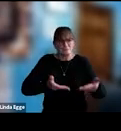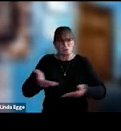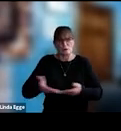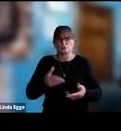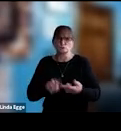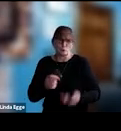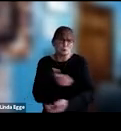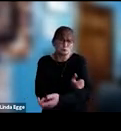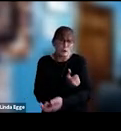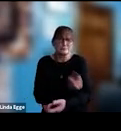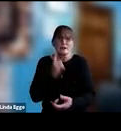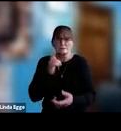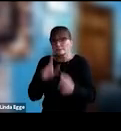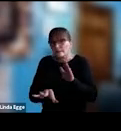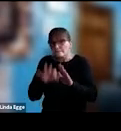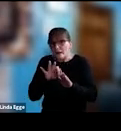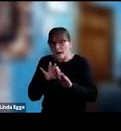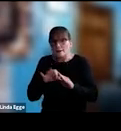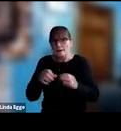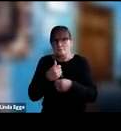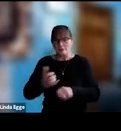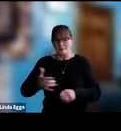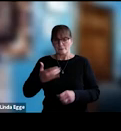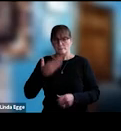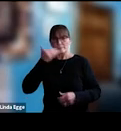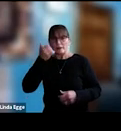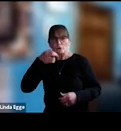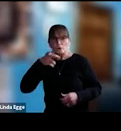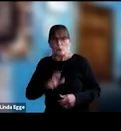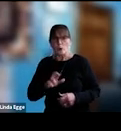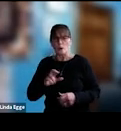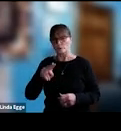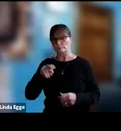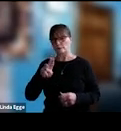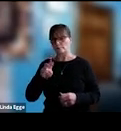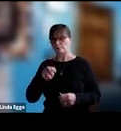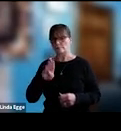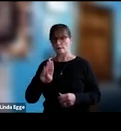¿Se dio cuenta de que le hacía sentir mejor o adormecía el dolor que estaba experimentando